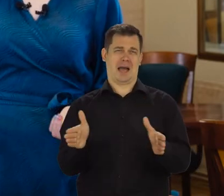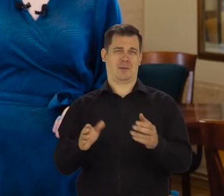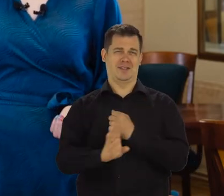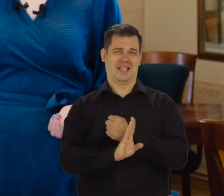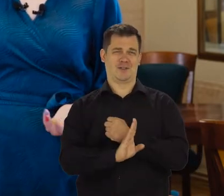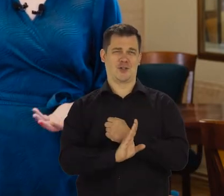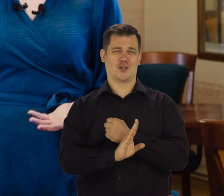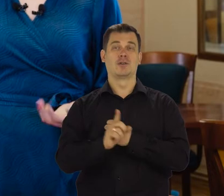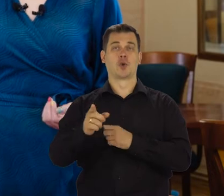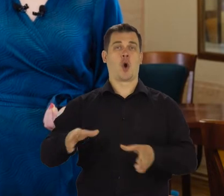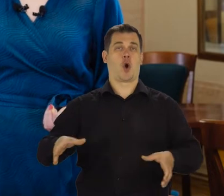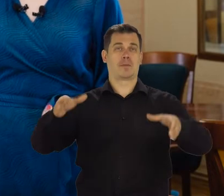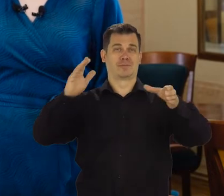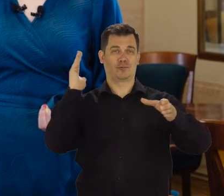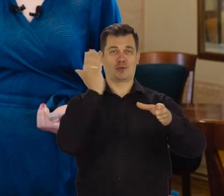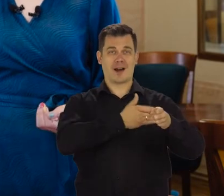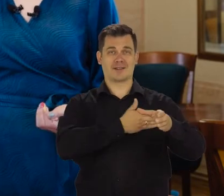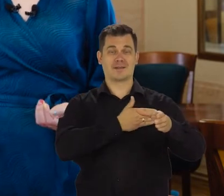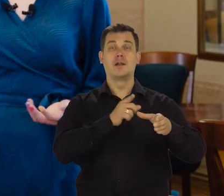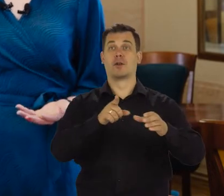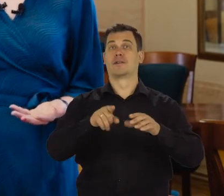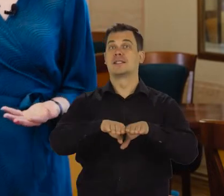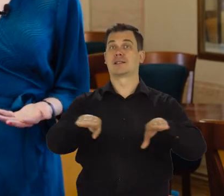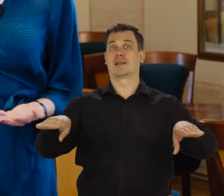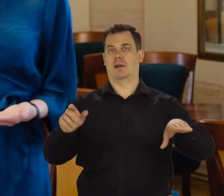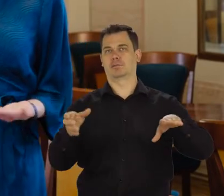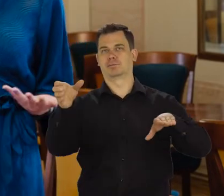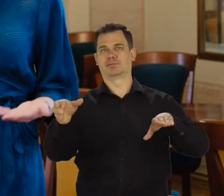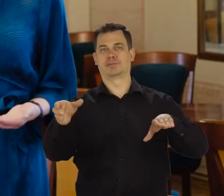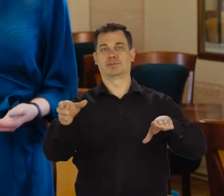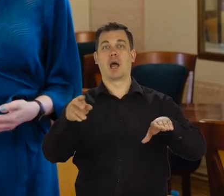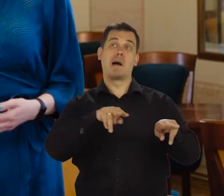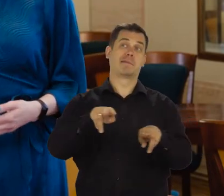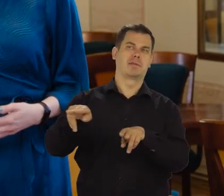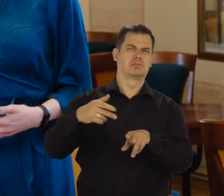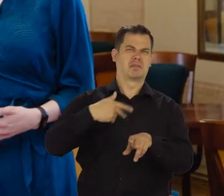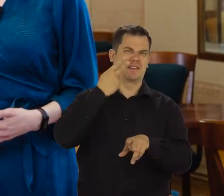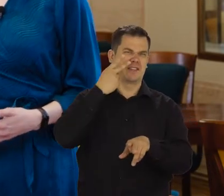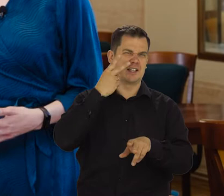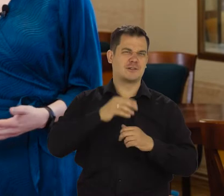pomalowany na czarno komin, znajdujący się na scenie – ale tak z boku, że widzowie go nie widzą.